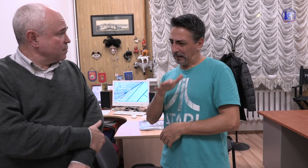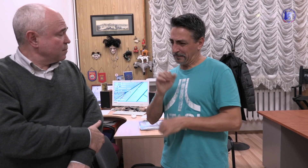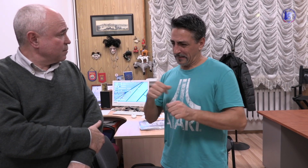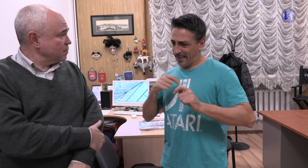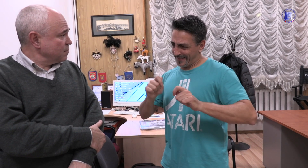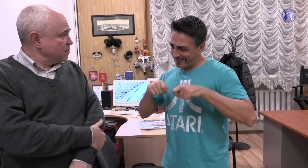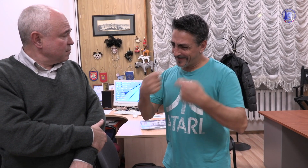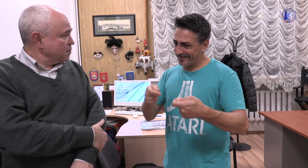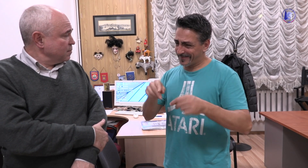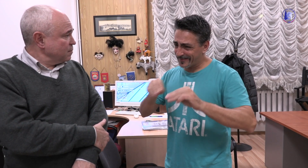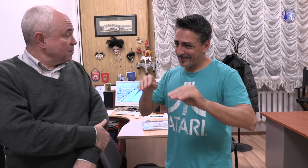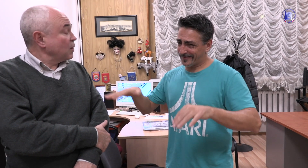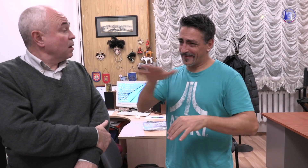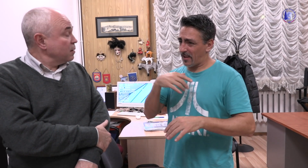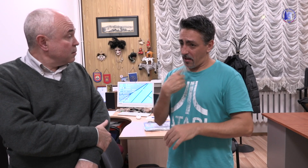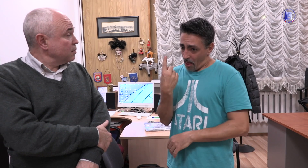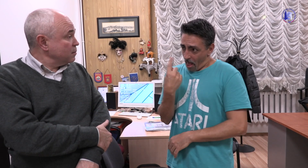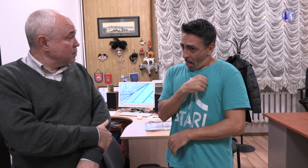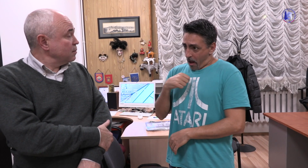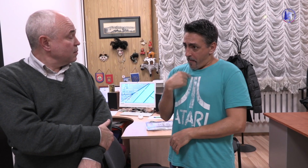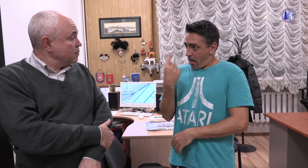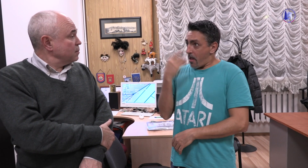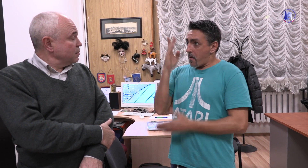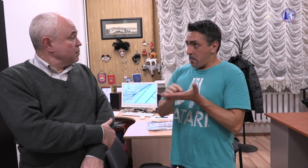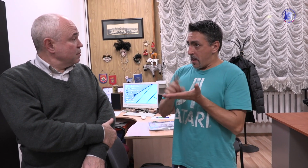И сказал: «Хорошо бы передать тебе мой опыт, а то я один и мне скоро на пенсию».